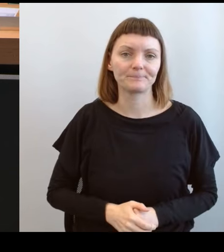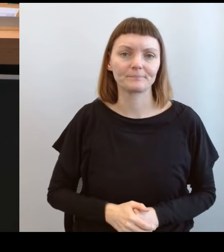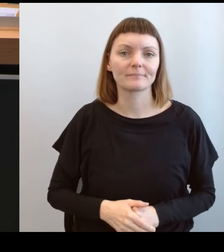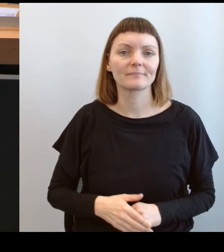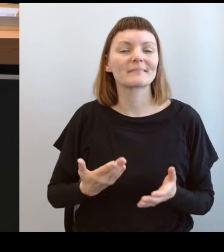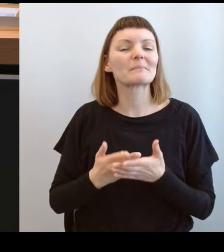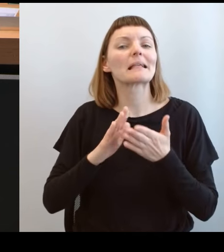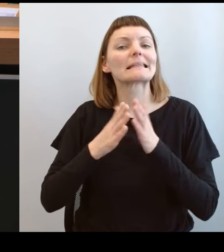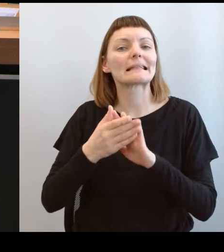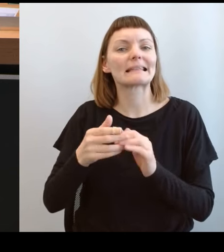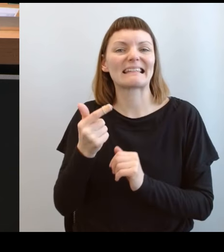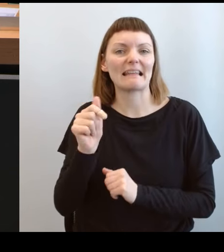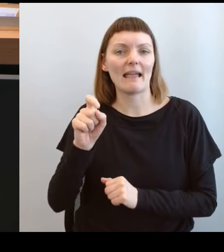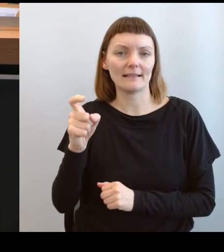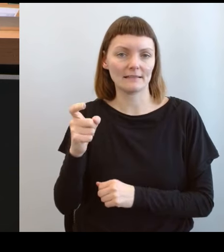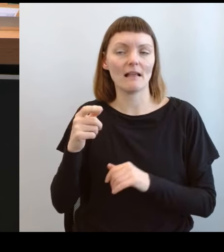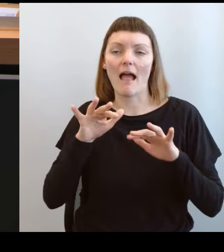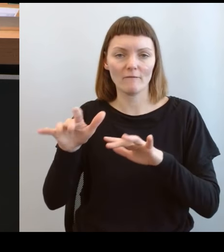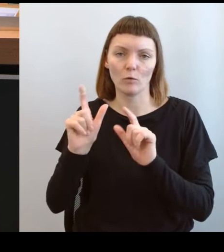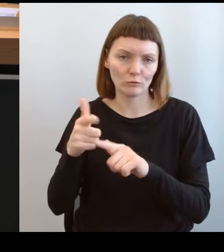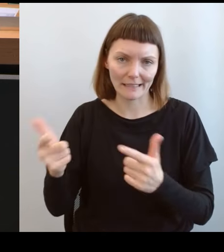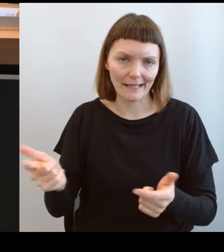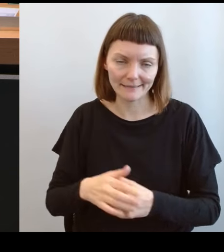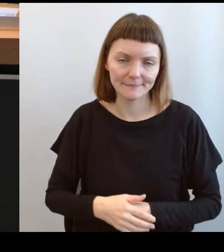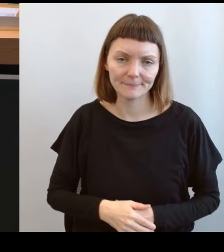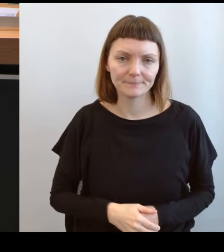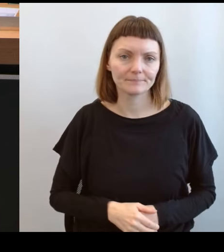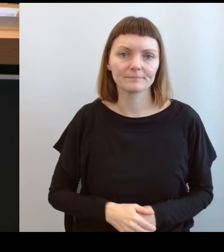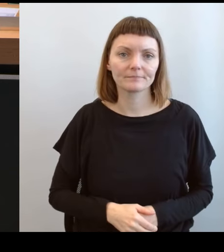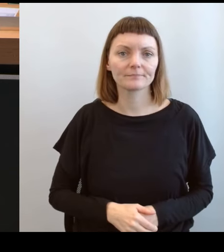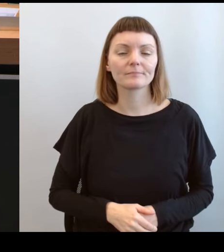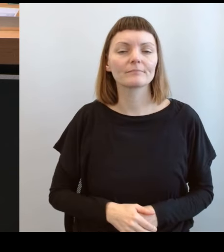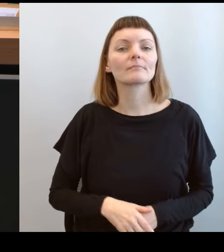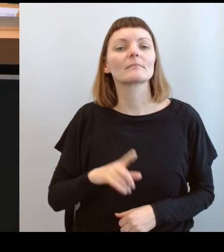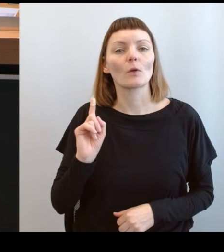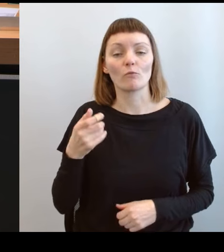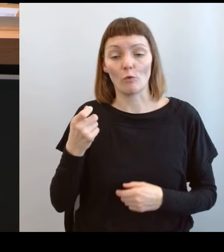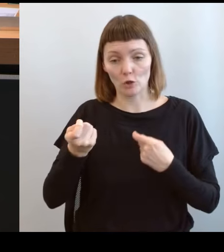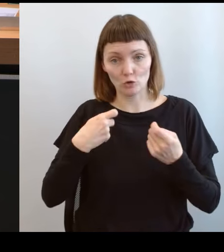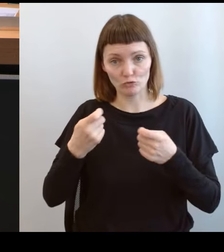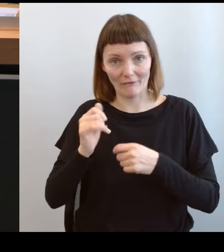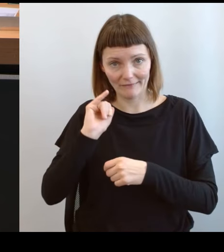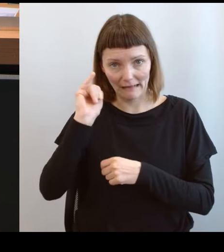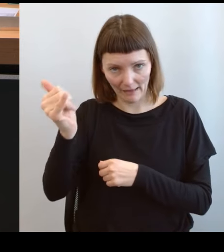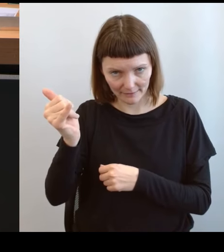Außerdem entfällt für Geschäftsreisende eine Nachweispflicht, was Reisende entlastet und Verwaltungsaufwand reduziert.